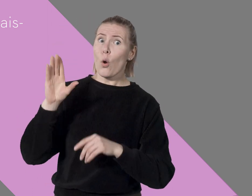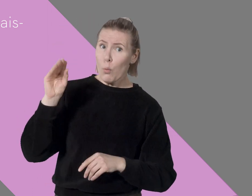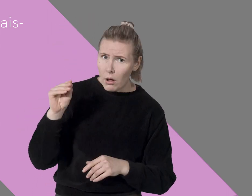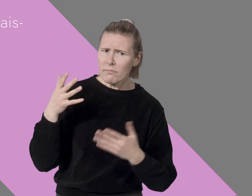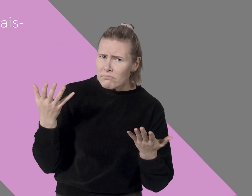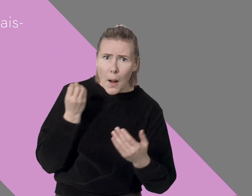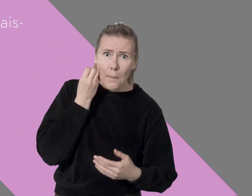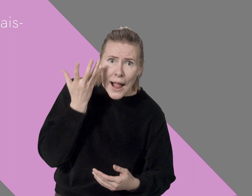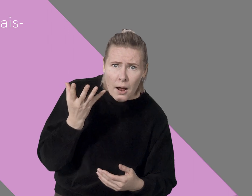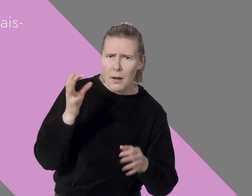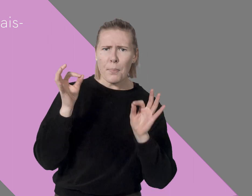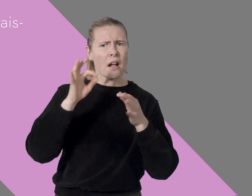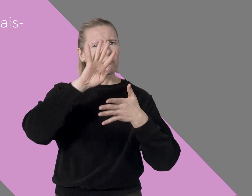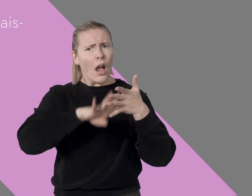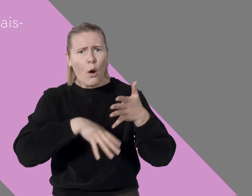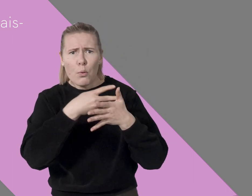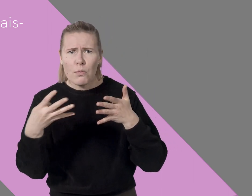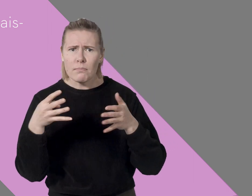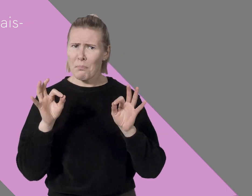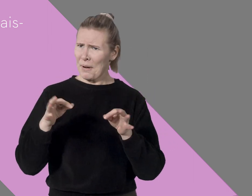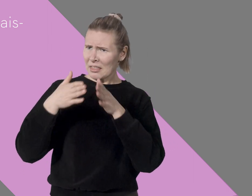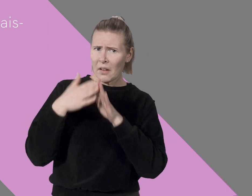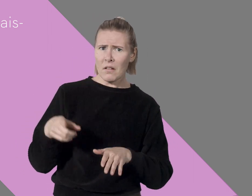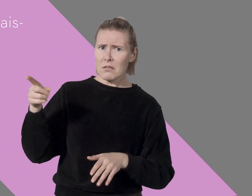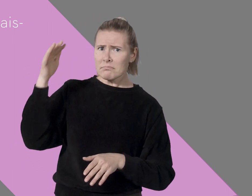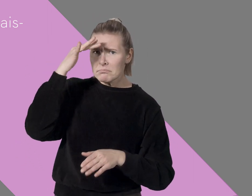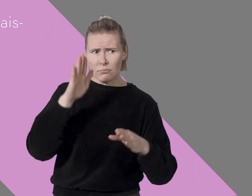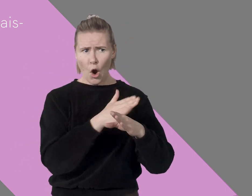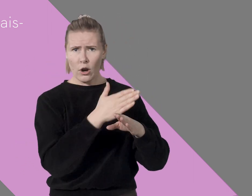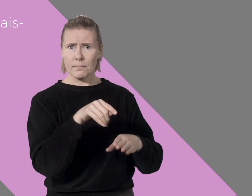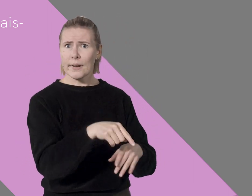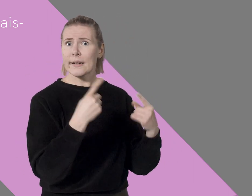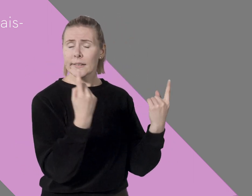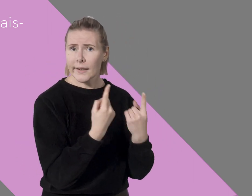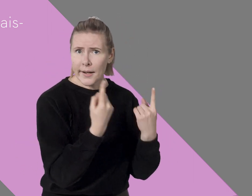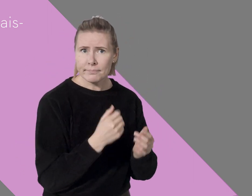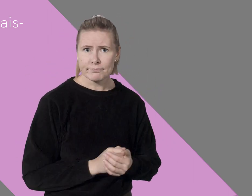niin millä aikataululla ja millaisin toimenpitein.